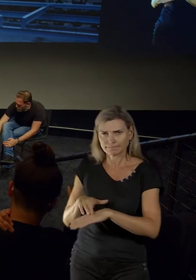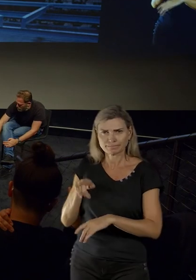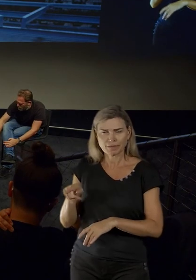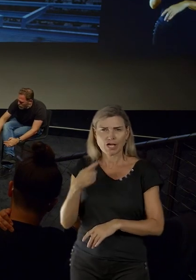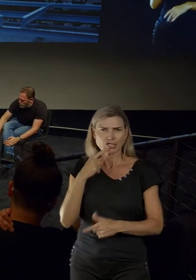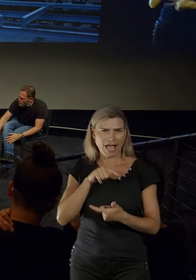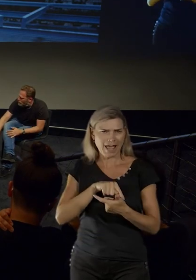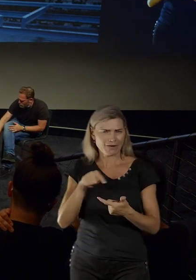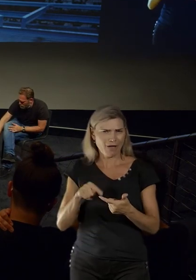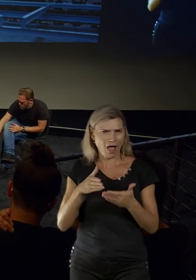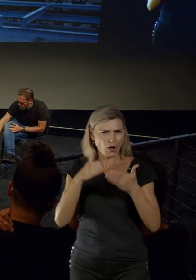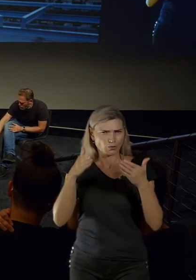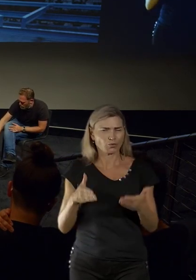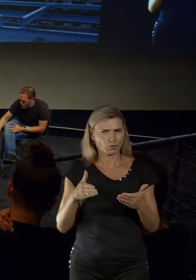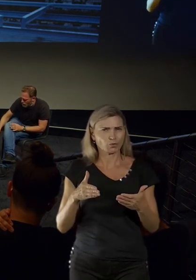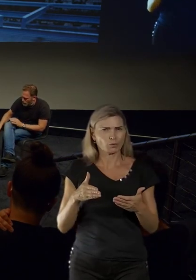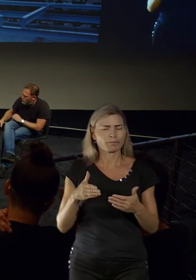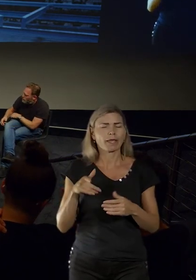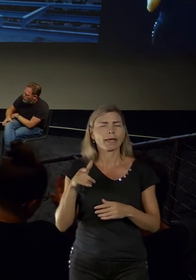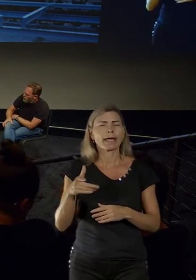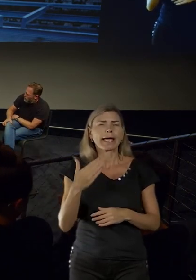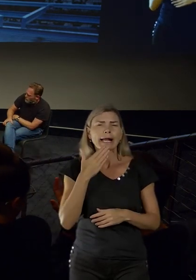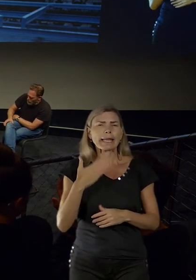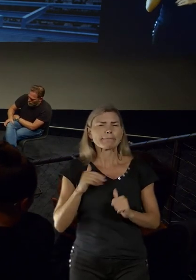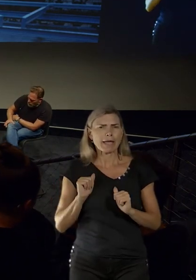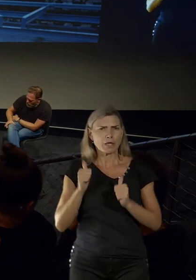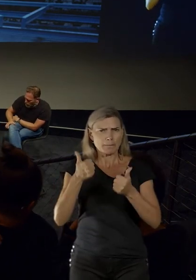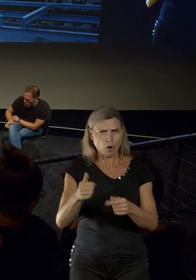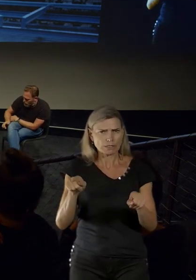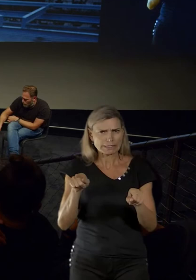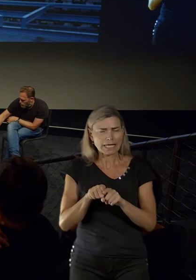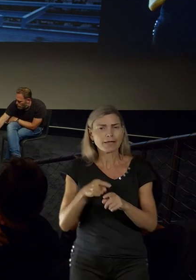vysoké domy na předpolí Libeňského mostu, když přijíždím do Holešovic.